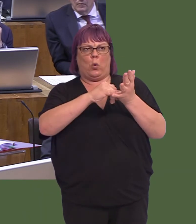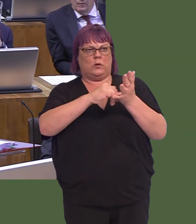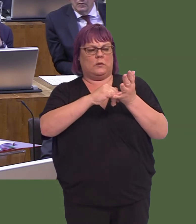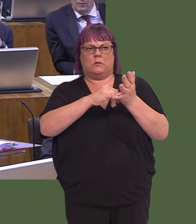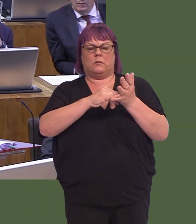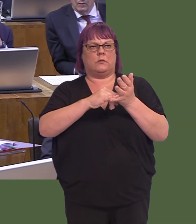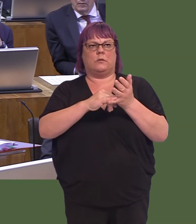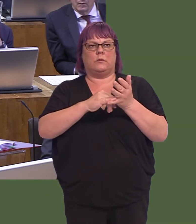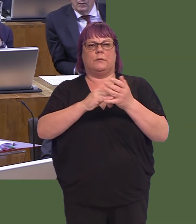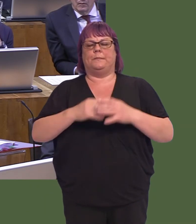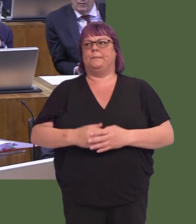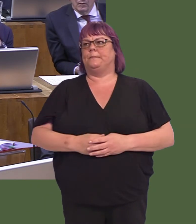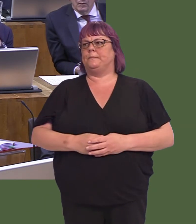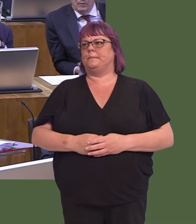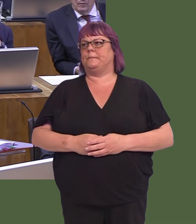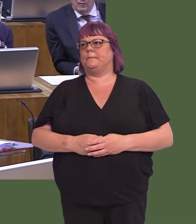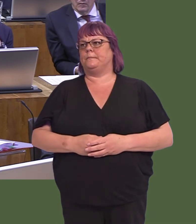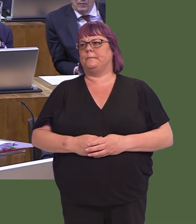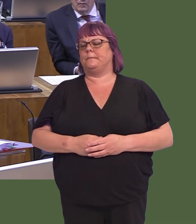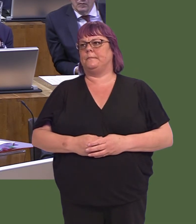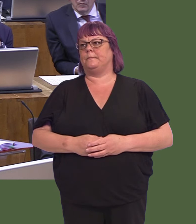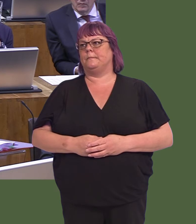yn waeth byth, unrhyw fath o reolaeth ynglyn ‚ phasbortau yng Nghaergybi.